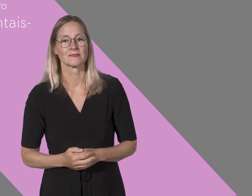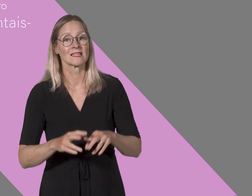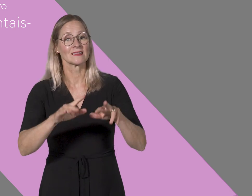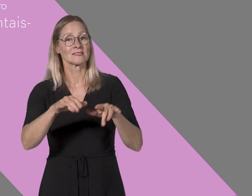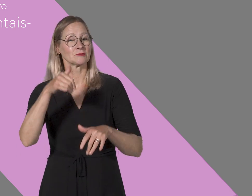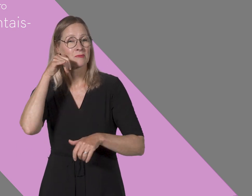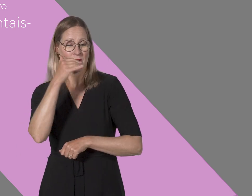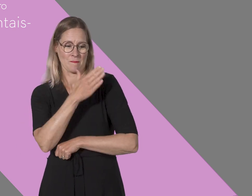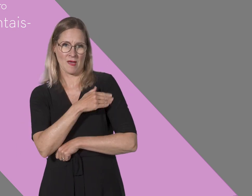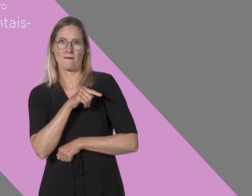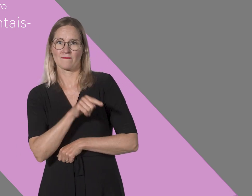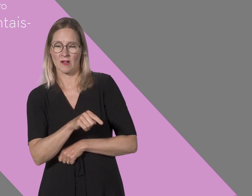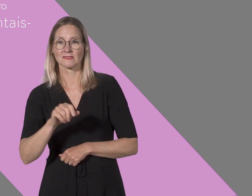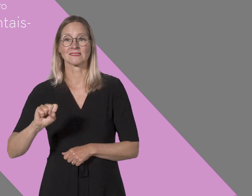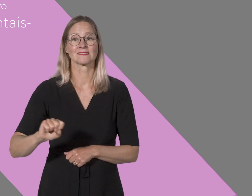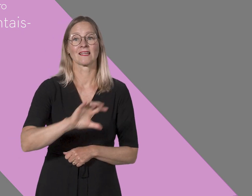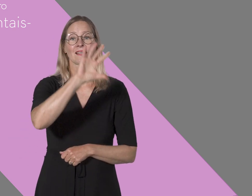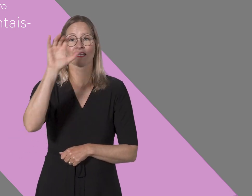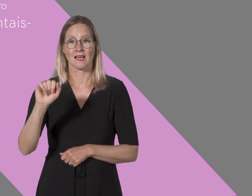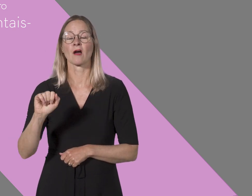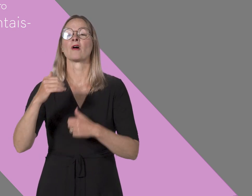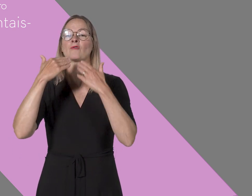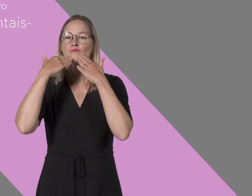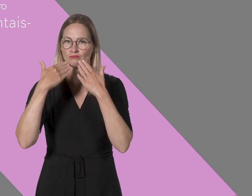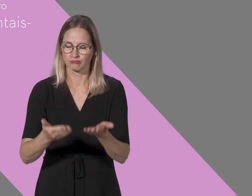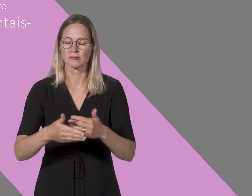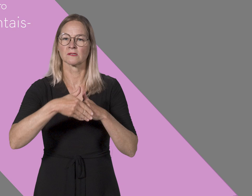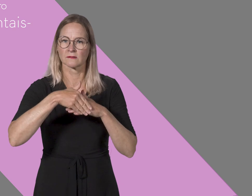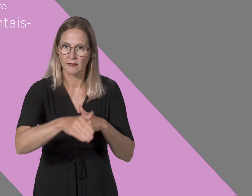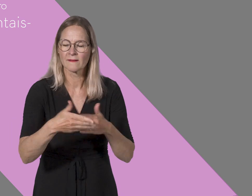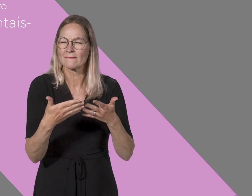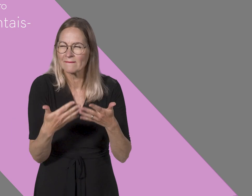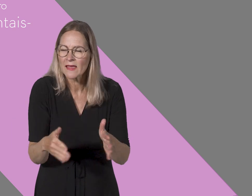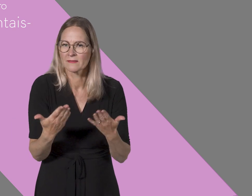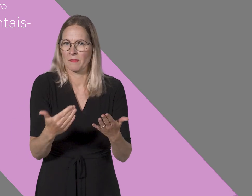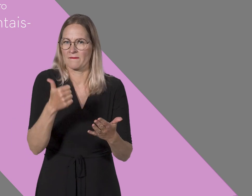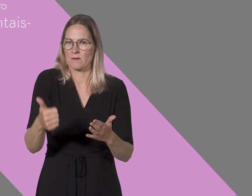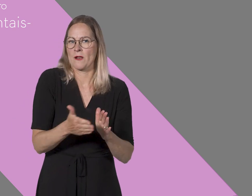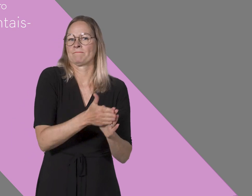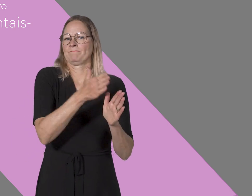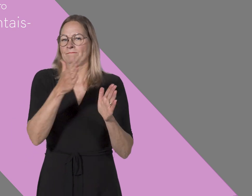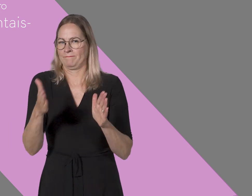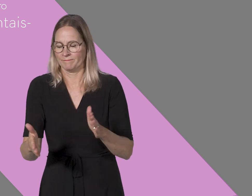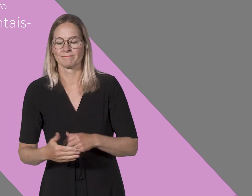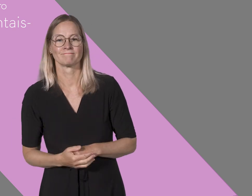STEA on myöntänyt tekstipuhelupalvelulle jatkoa vielä tämän vuoden ajaksi.